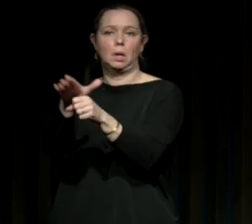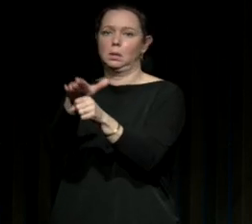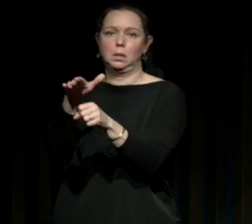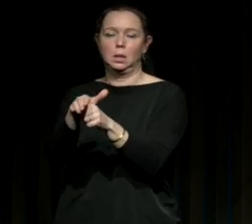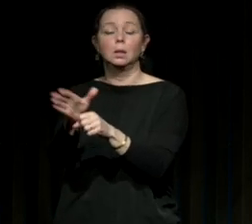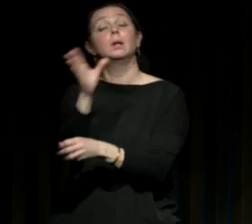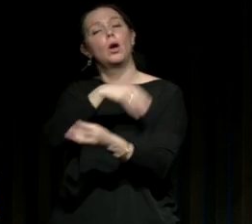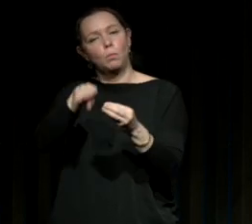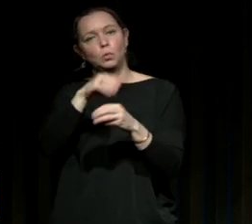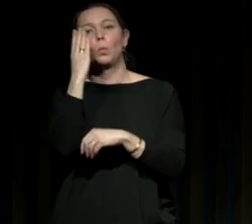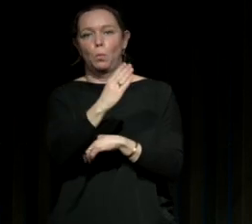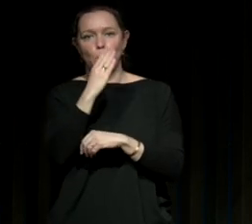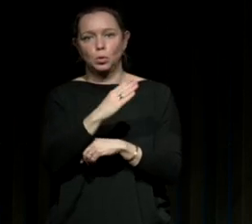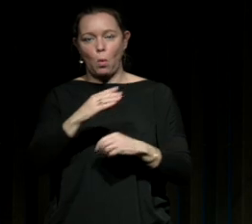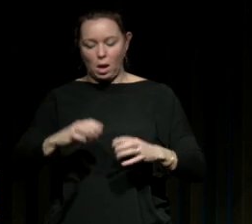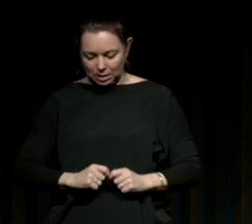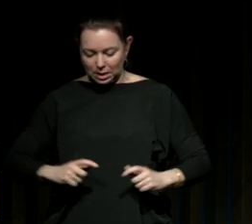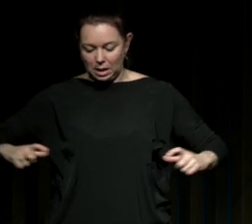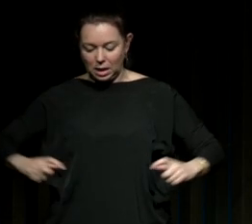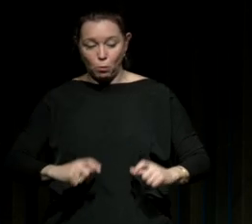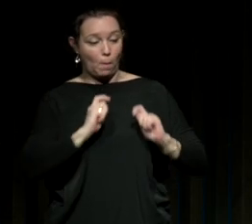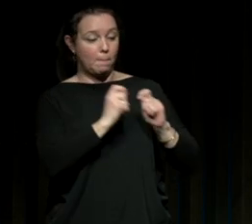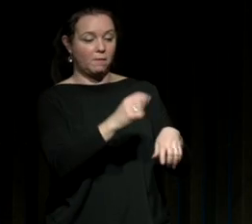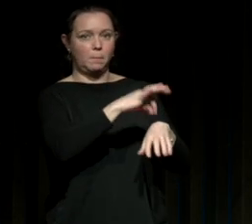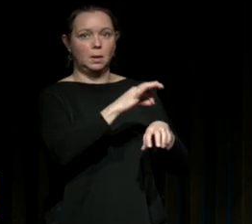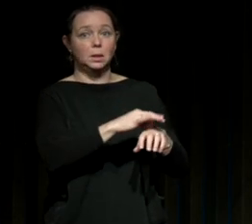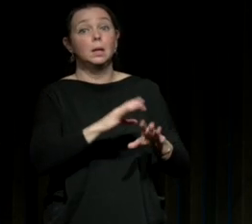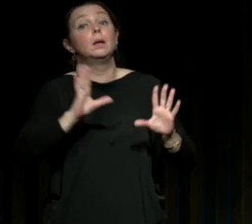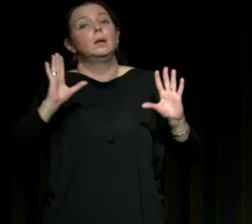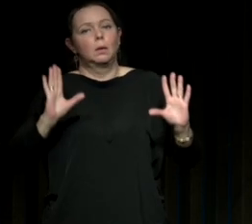caractériser cette maladie et encore et encore probablement que là non plus le tour de taille